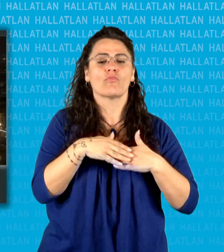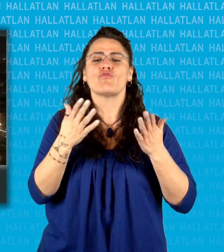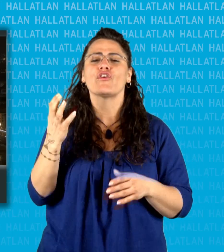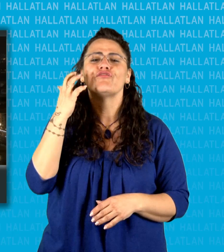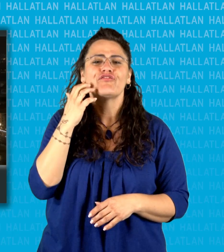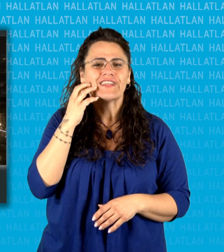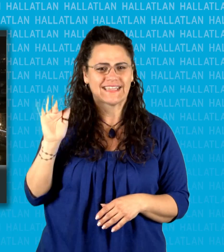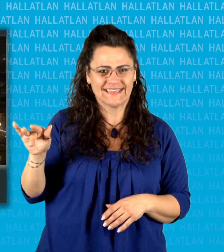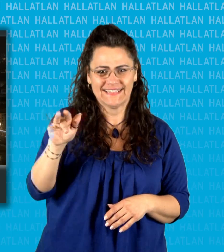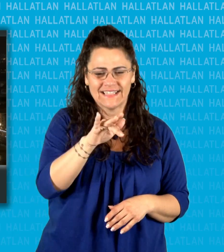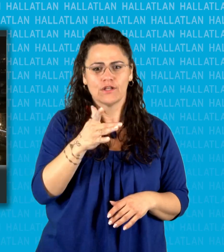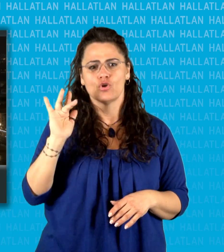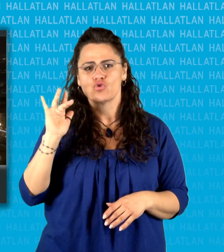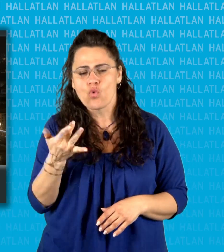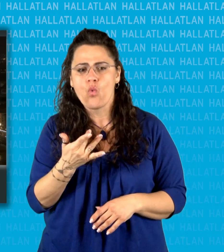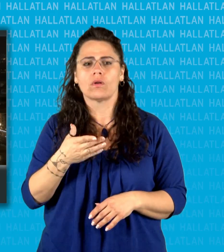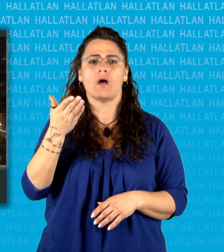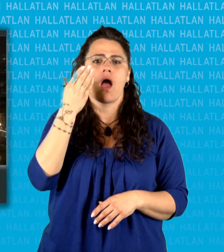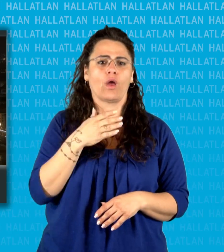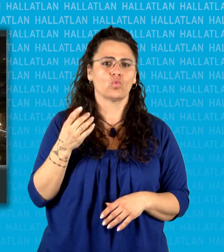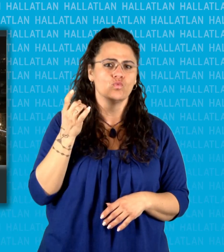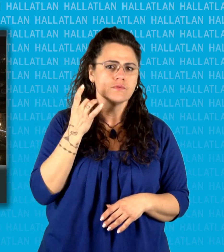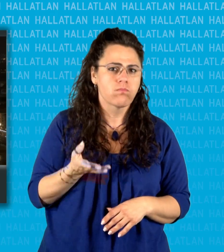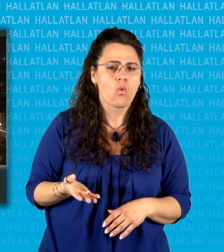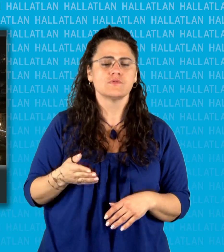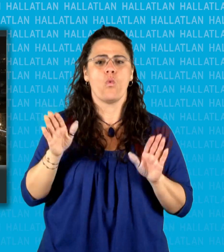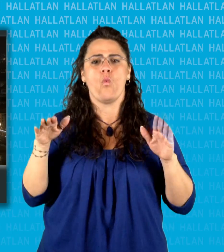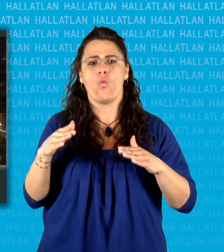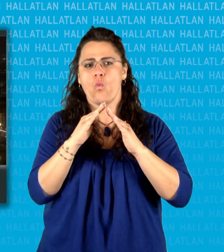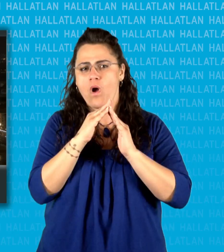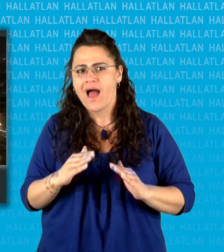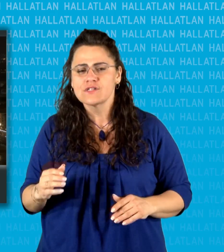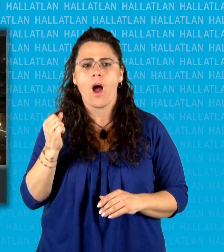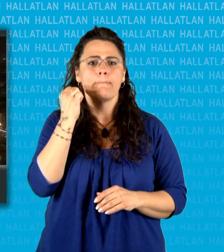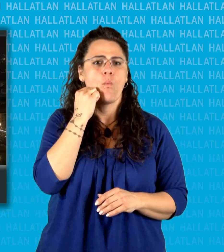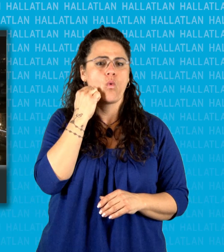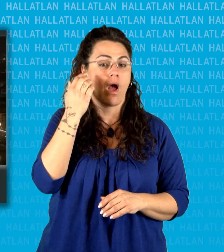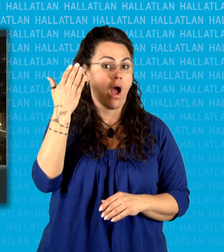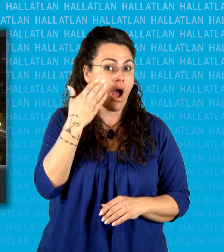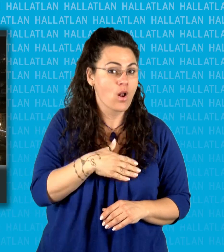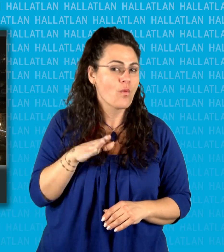de többek között Győr, Hajdúszoboszló, Hollóháza, Mórahalom,